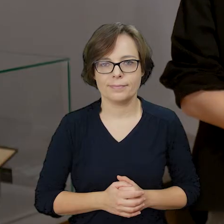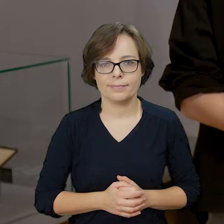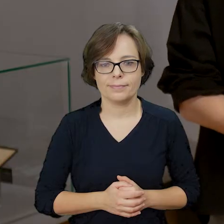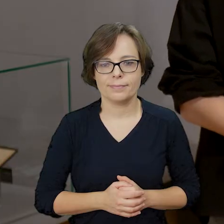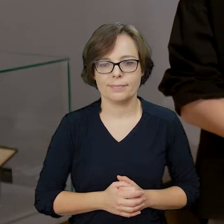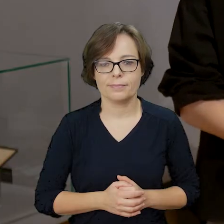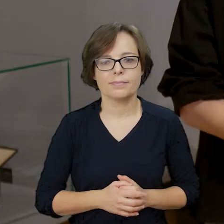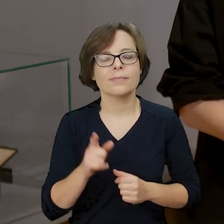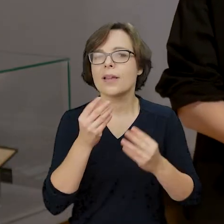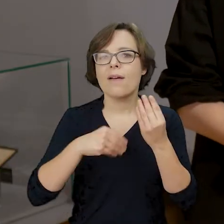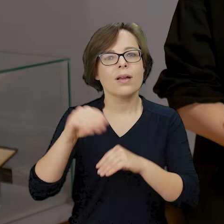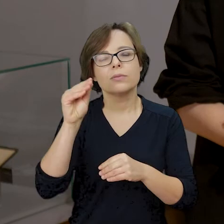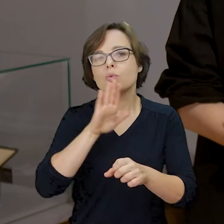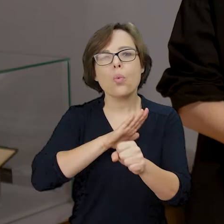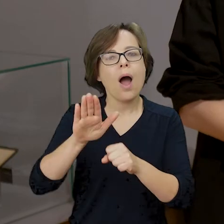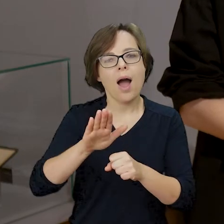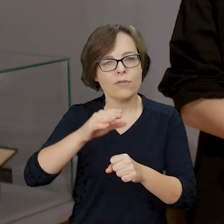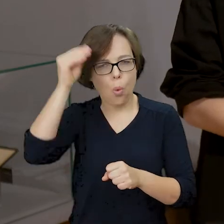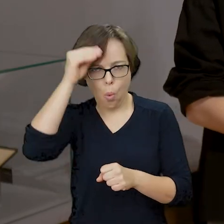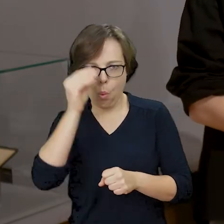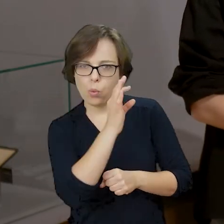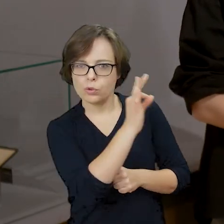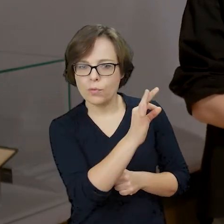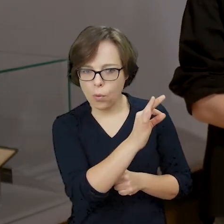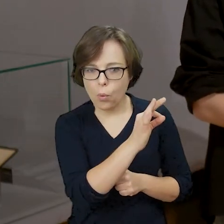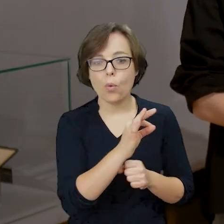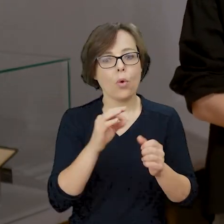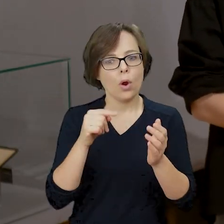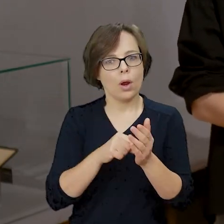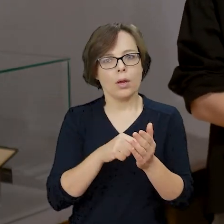Jednym z najwybitniejszych uczniów Gaona, który uznawany jest za jego duchowego następce,